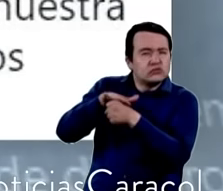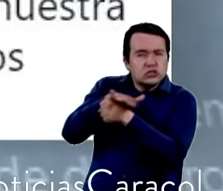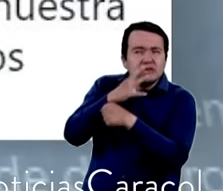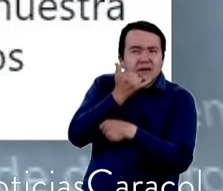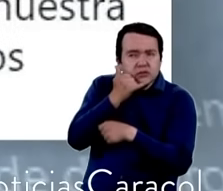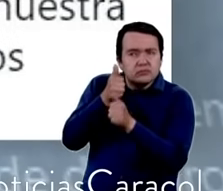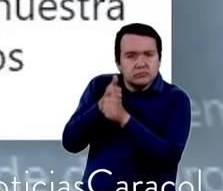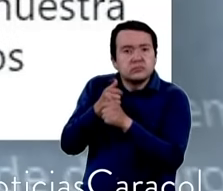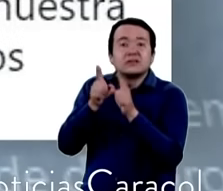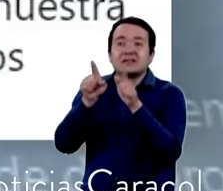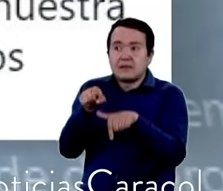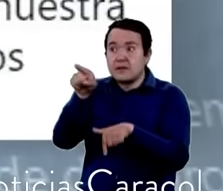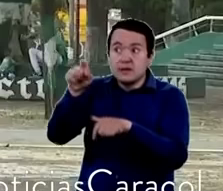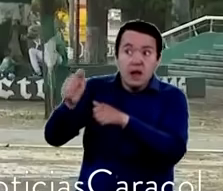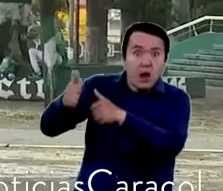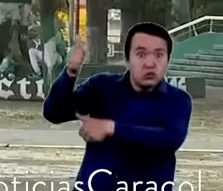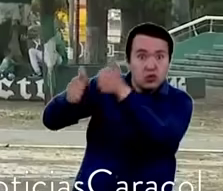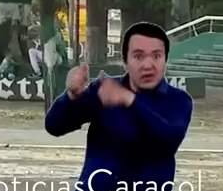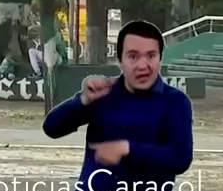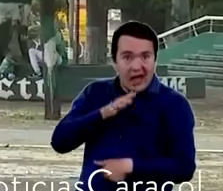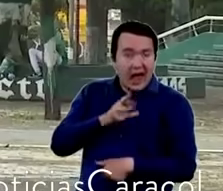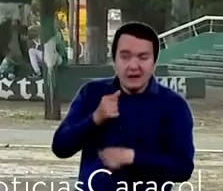estafa. ))) el embajador de Alemania en Colmbia seguro a través de s